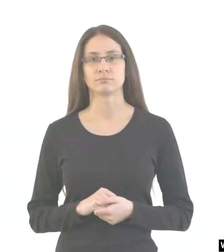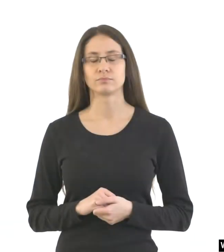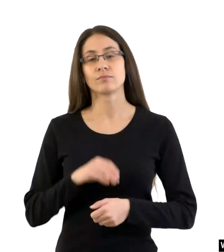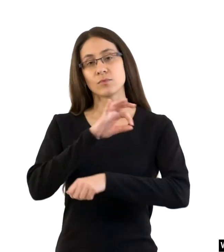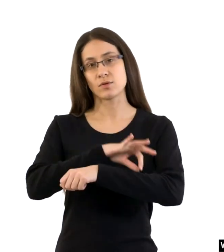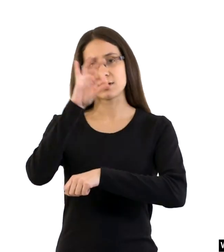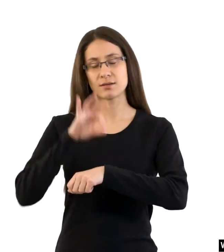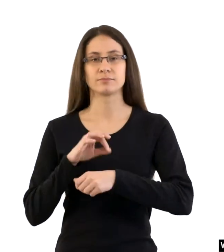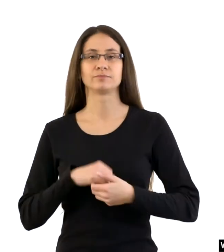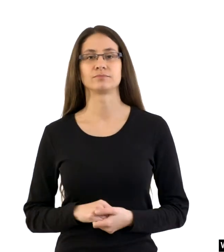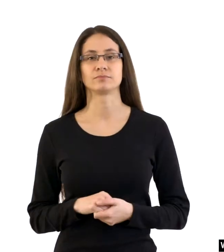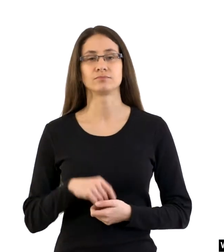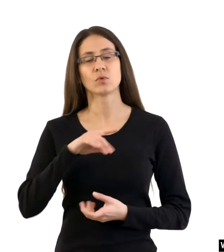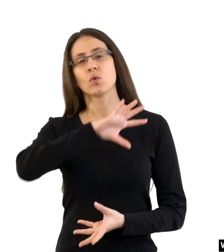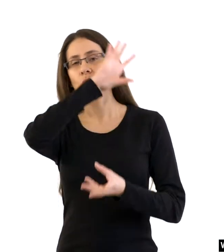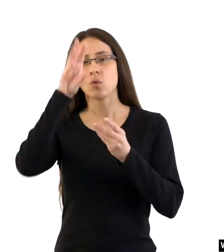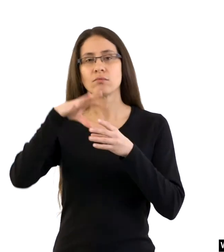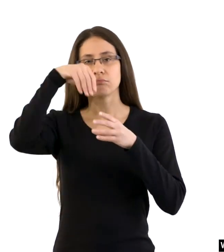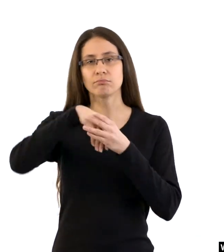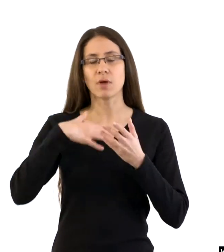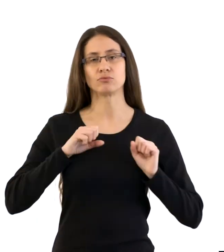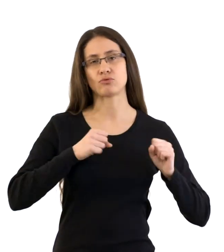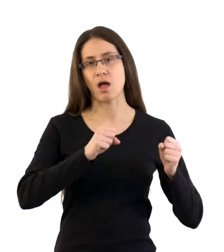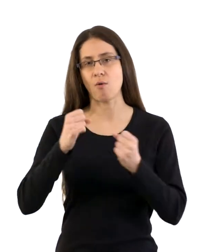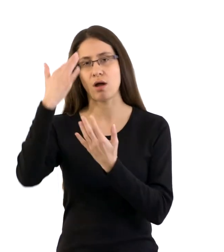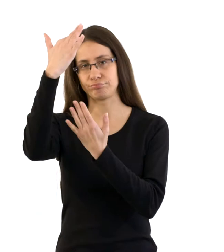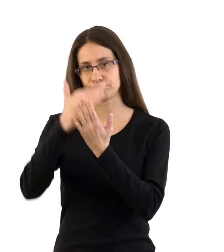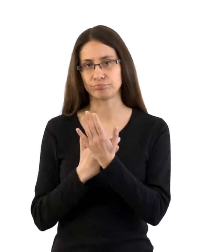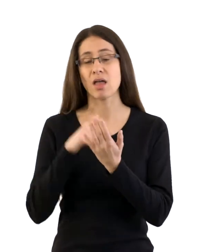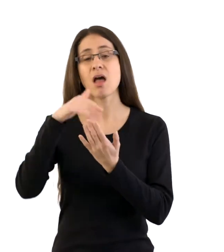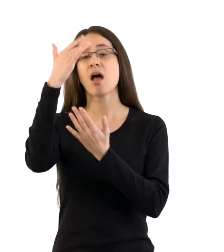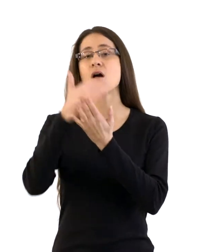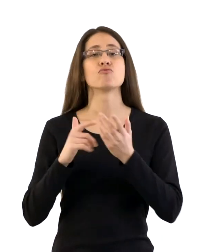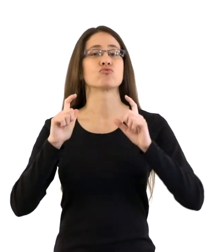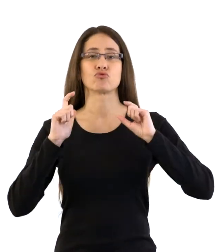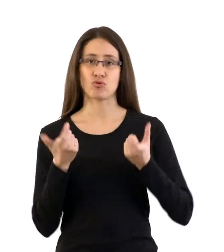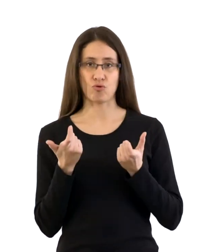Projekt Jest to zbiór działań, które: